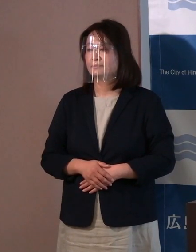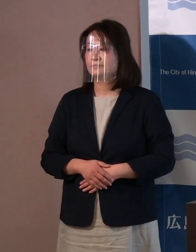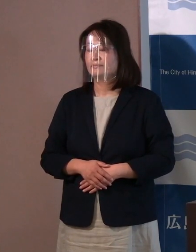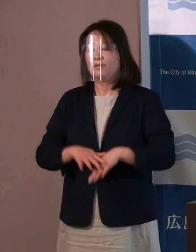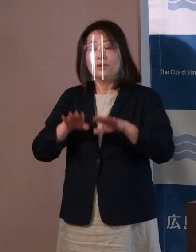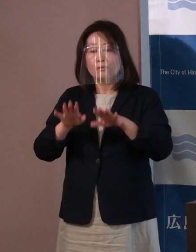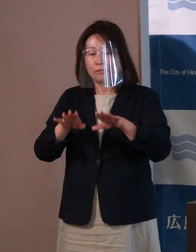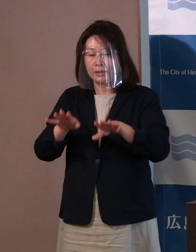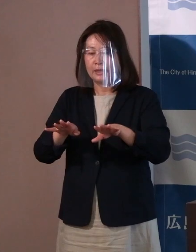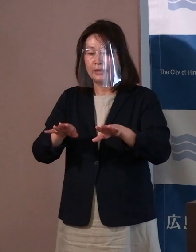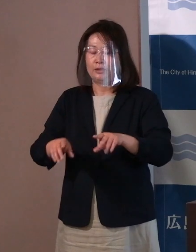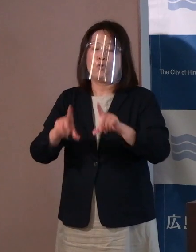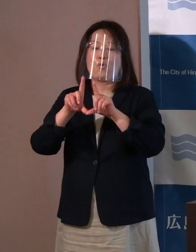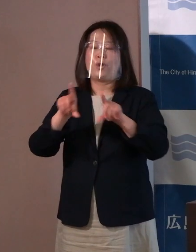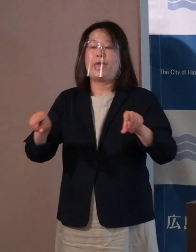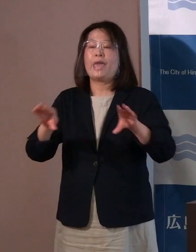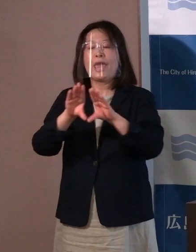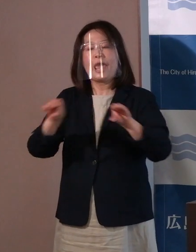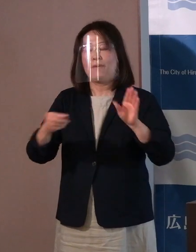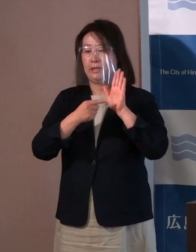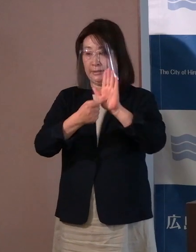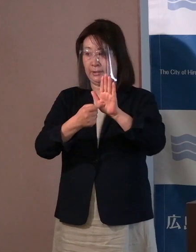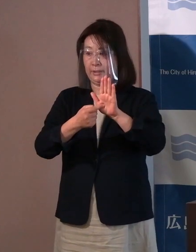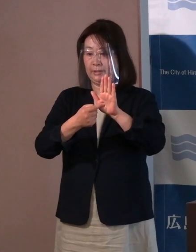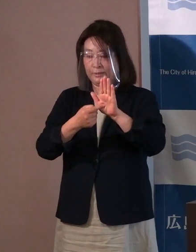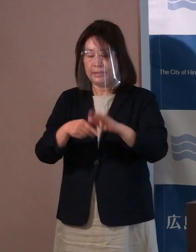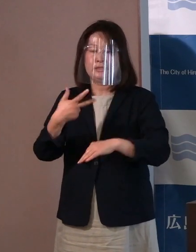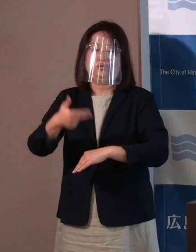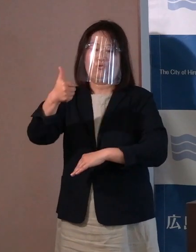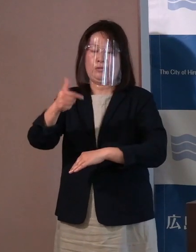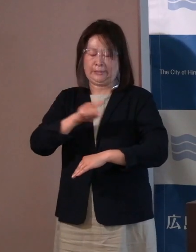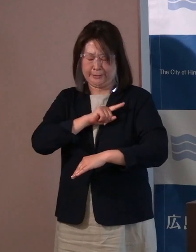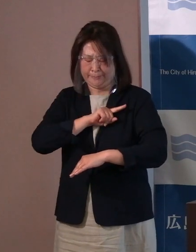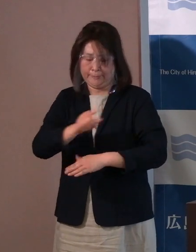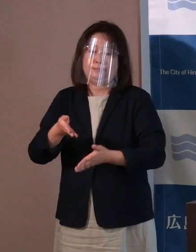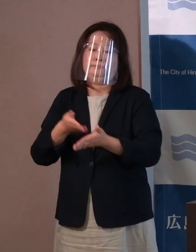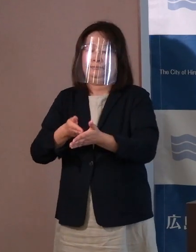(記者)今回の平和宣言で 市長が最も訴えたかったこと､